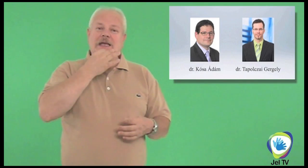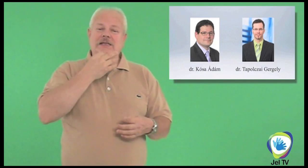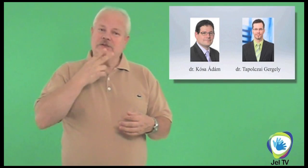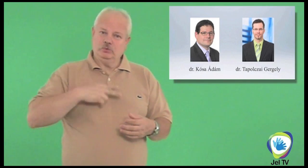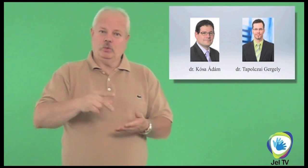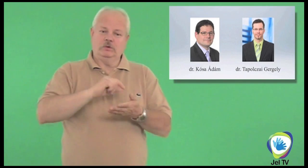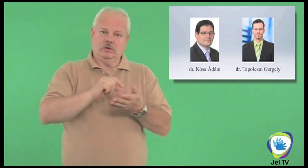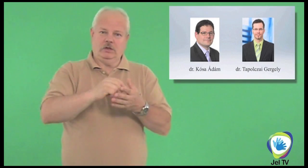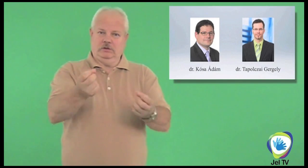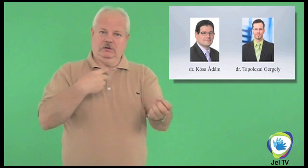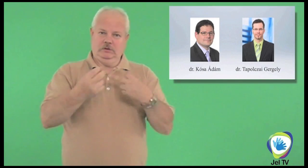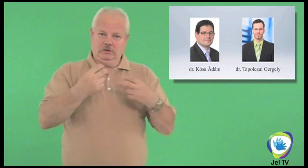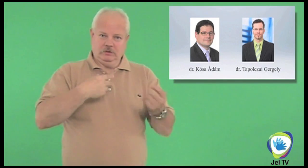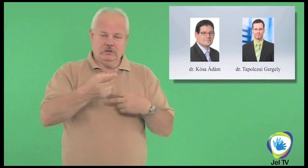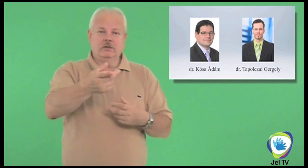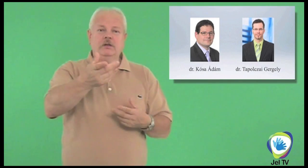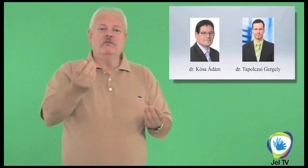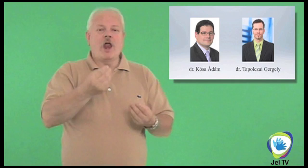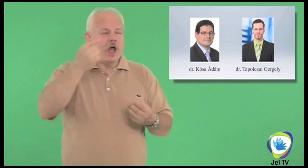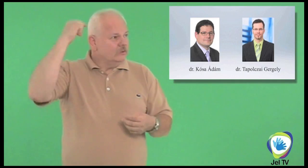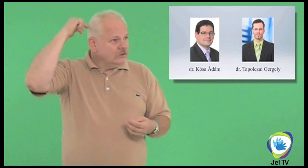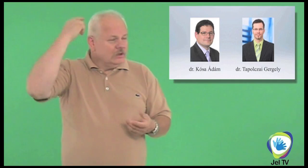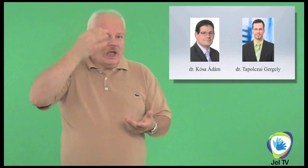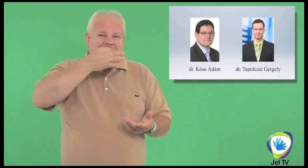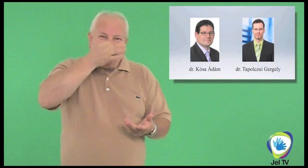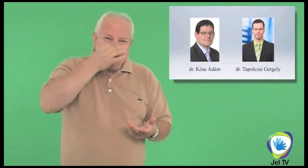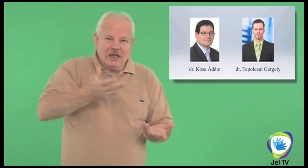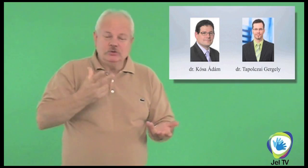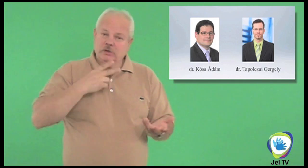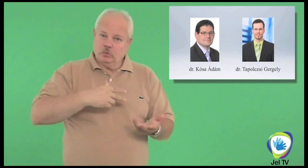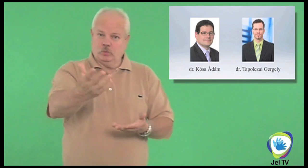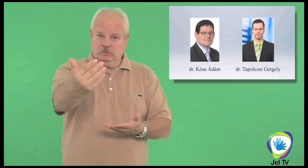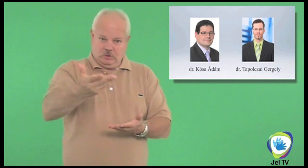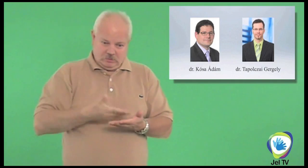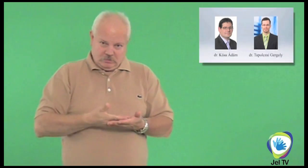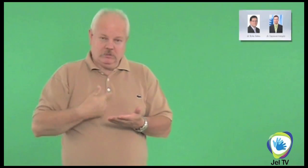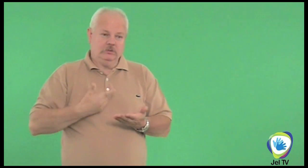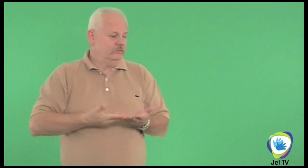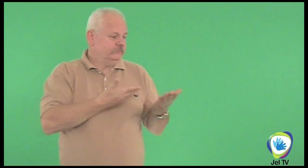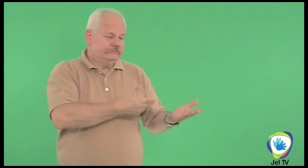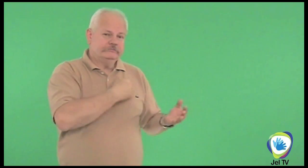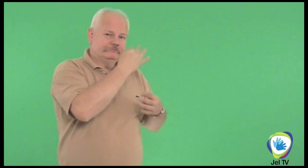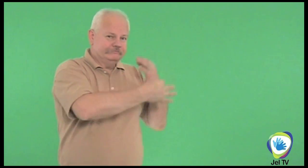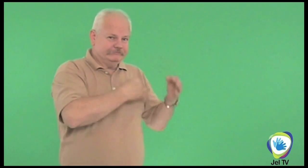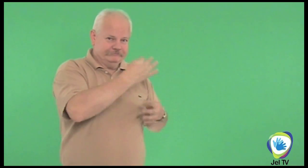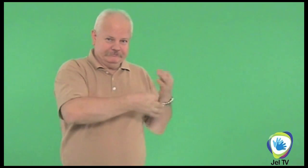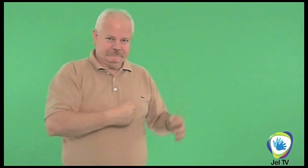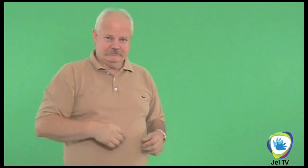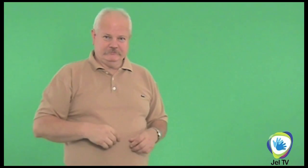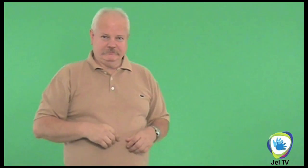Kérdéseiteket nyugodtan küldjétek el, ha valami gondolatotok van, amire kíváncsiak vagytok, nyugodtan tegyétek fel, mi megkérdezzük Tõlük.